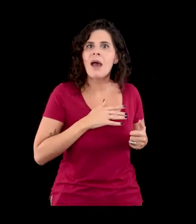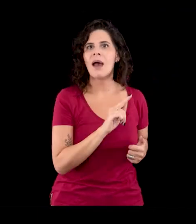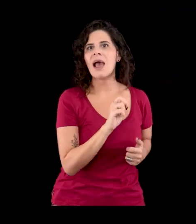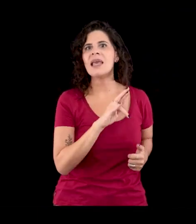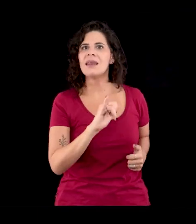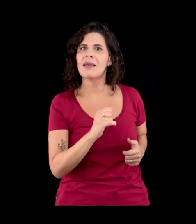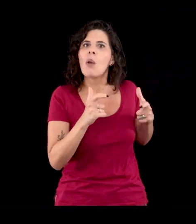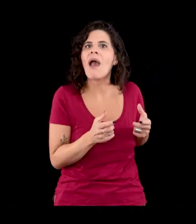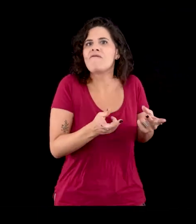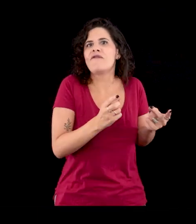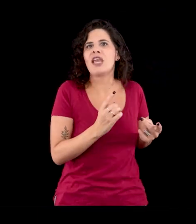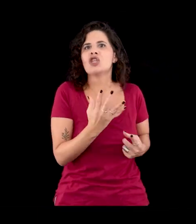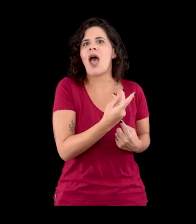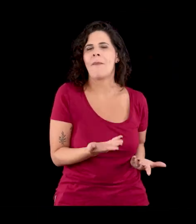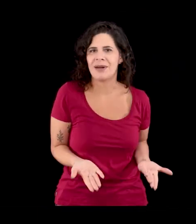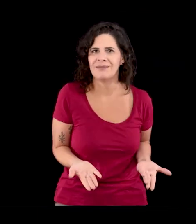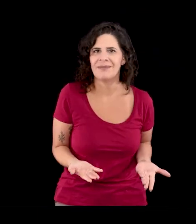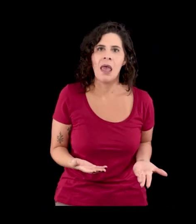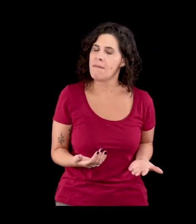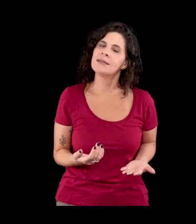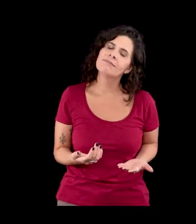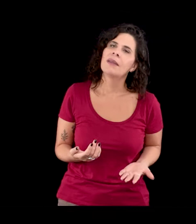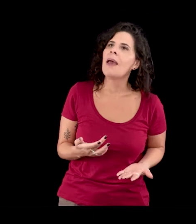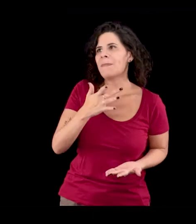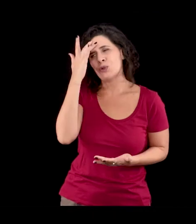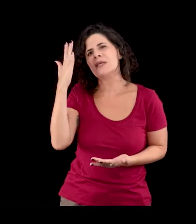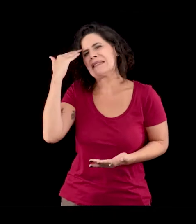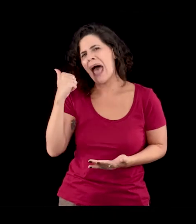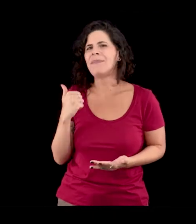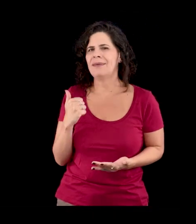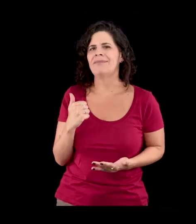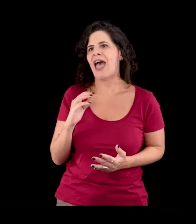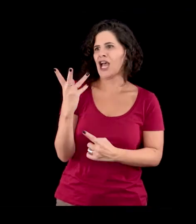e não transmitia – do falecimento dos artistas eles souberam –,